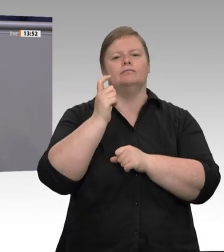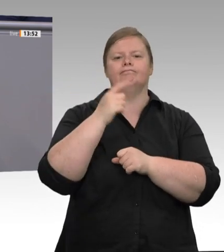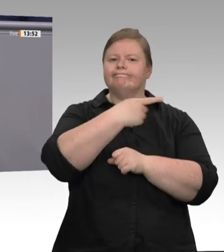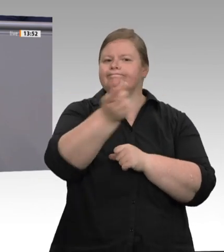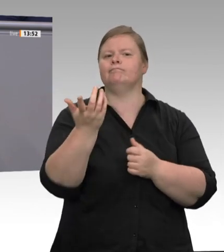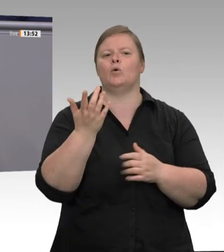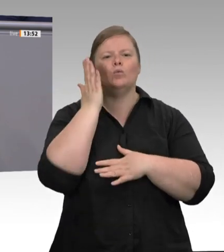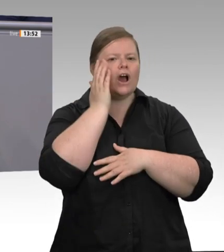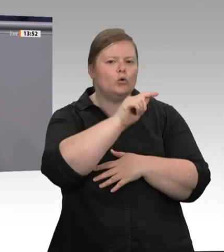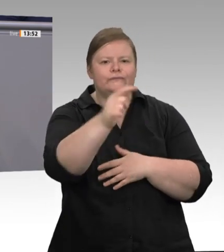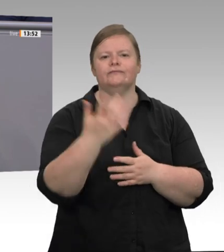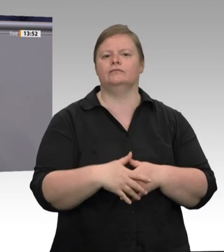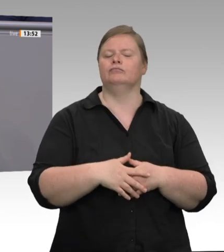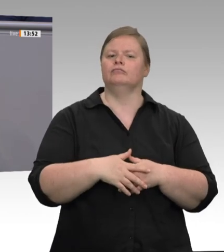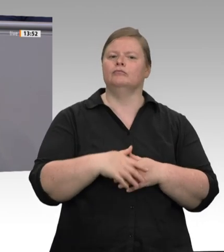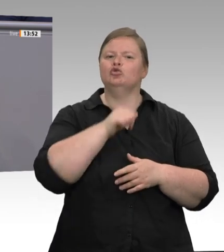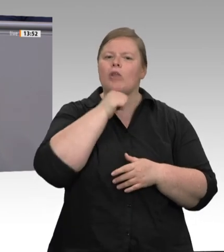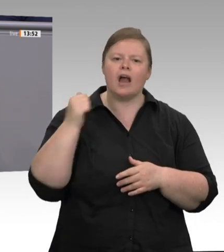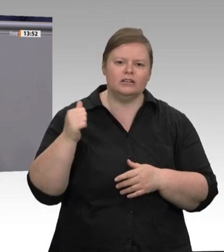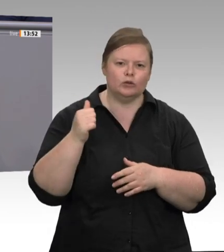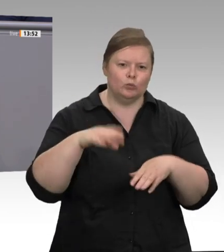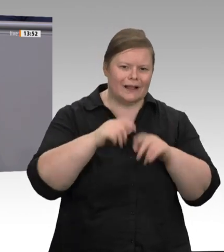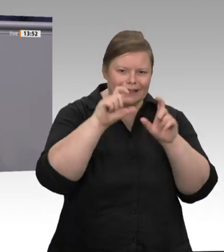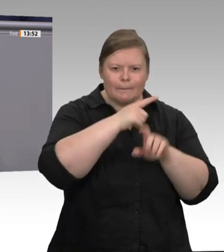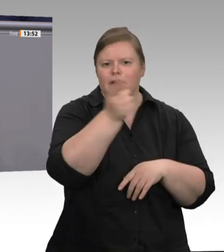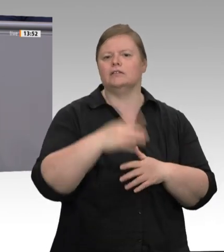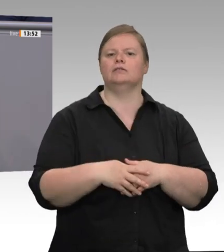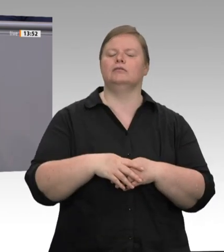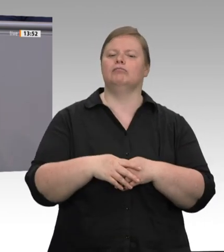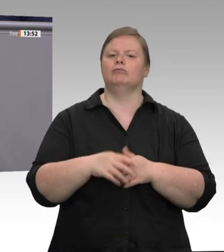in diesem Bereich zu unterstützen und Bedingungen für gute Tarifverträge zu schaffen, dann